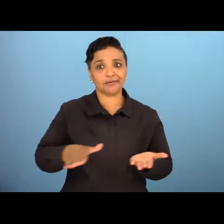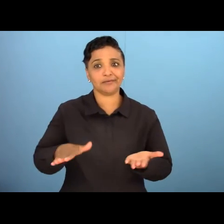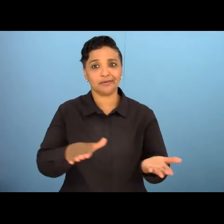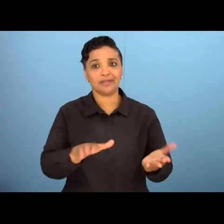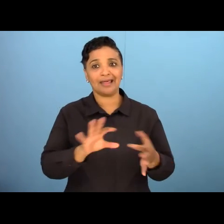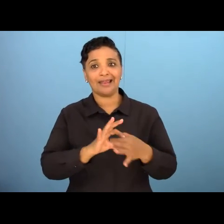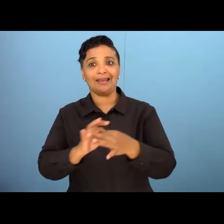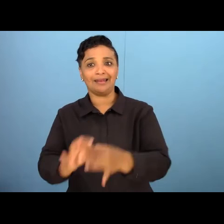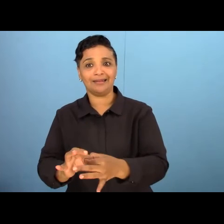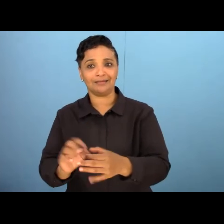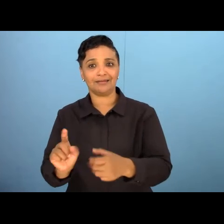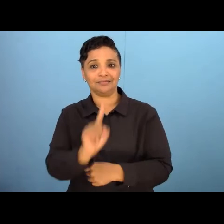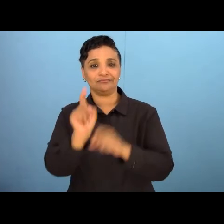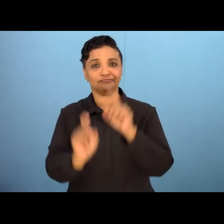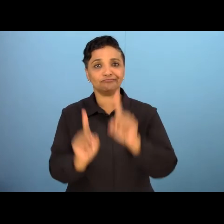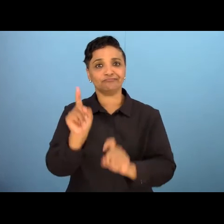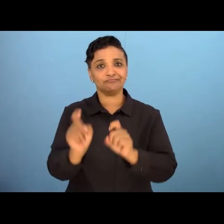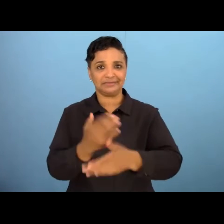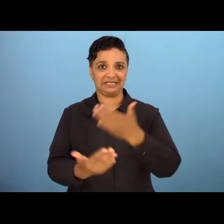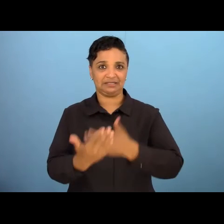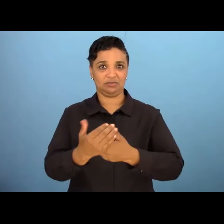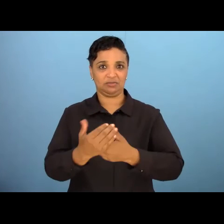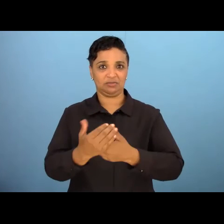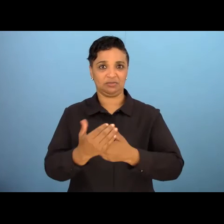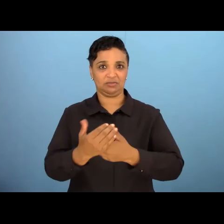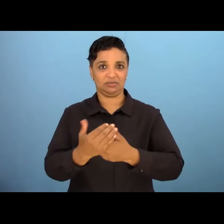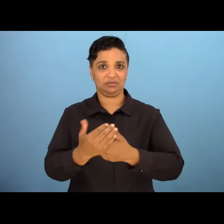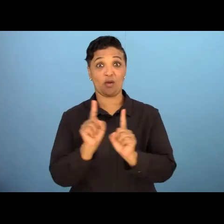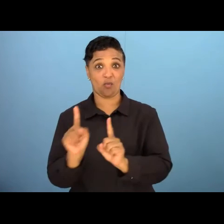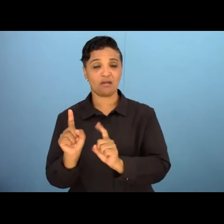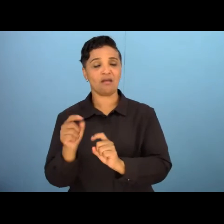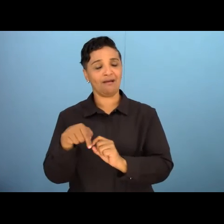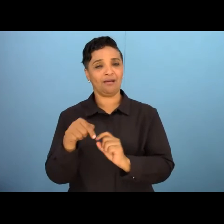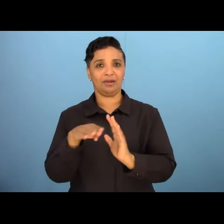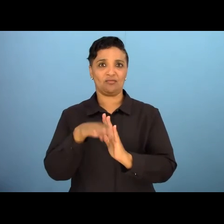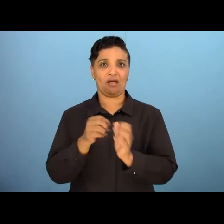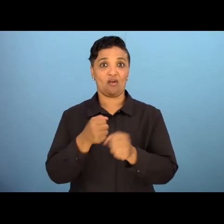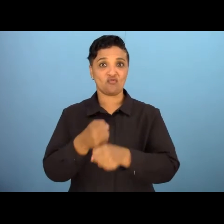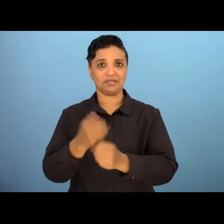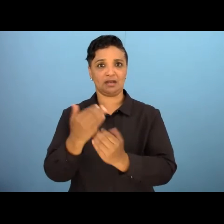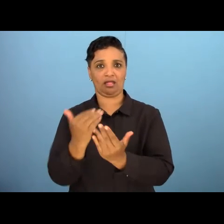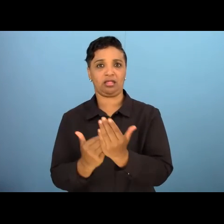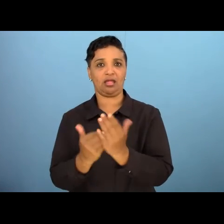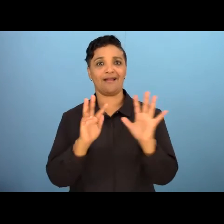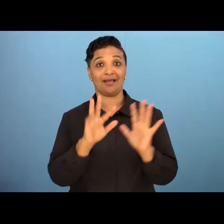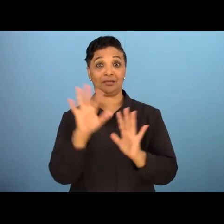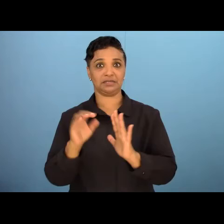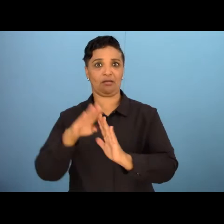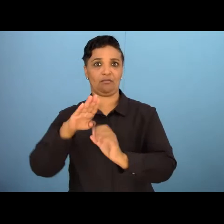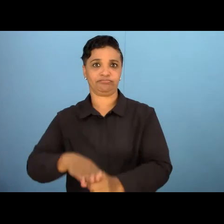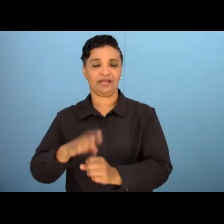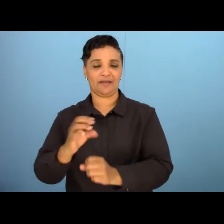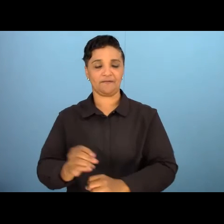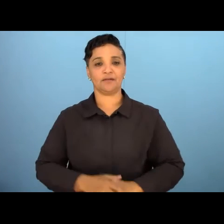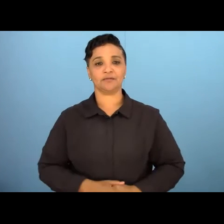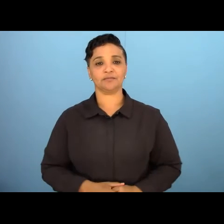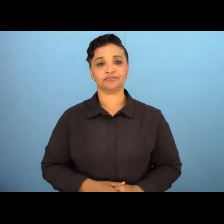estadísticas nacionales ha descubierto que el 59% de las muertes fueron personas discapacitadas según las preguntas formuladas sobre la